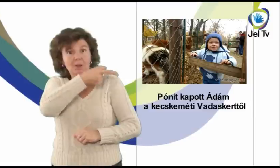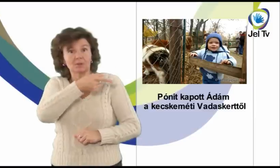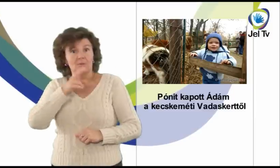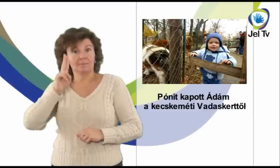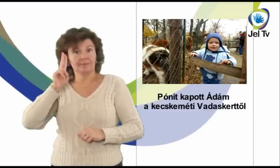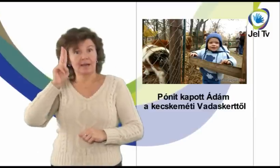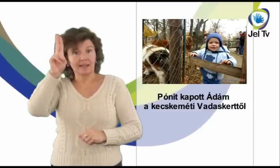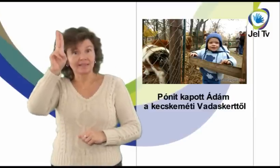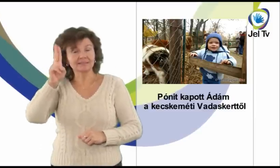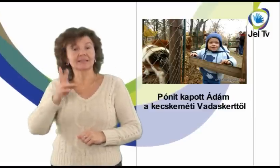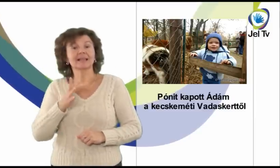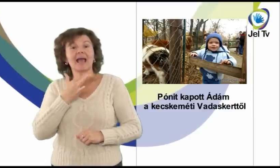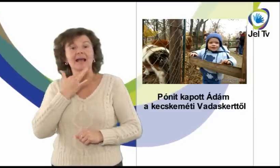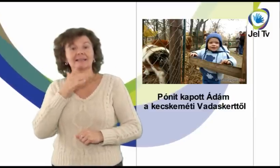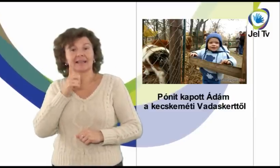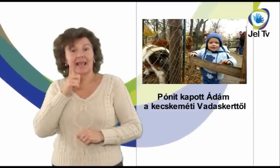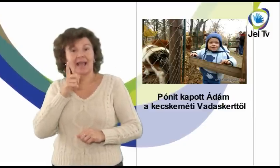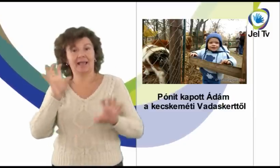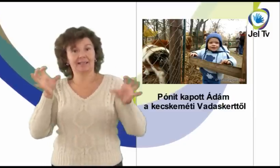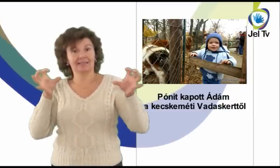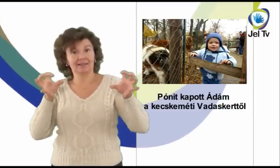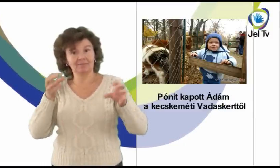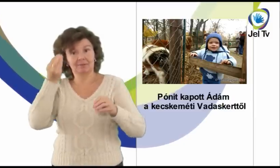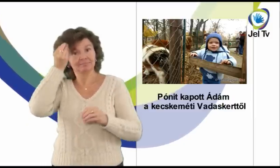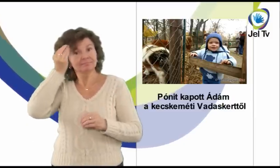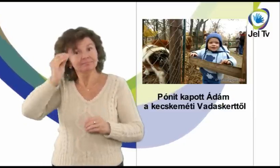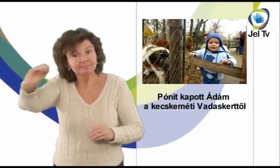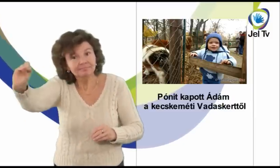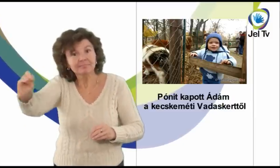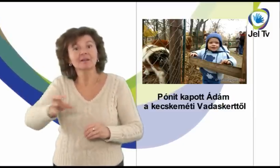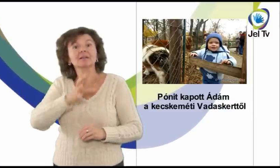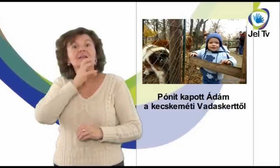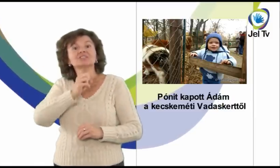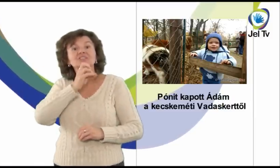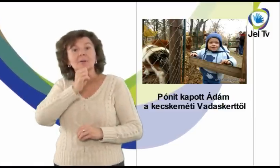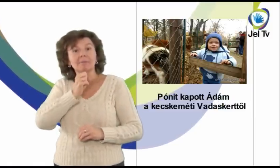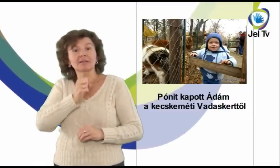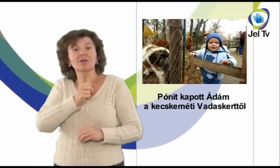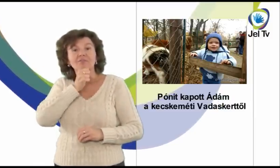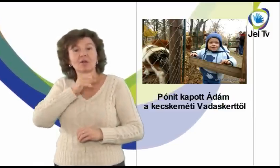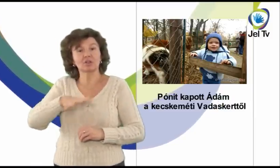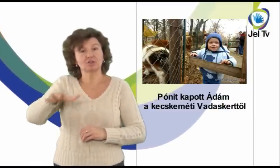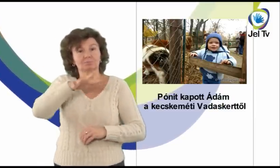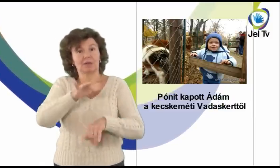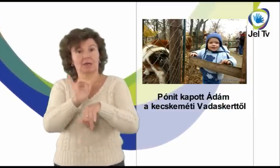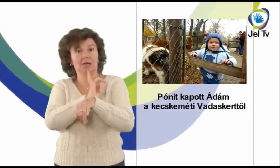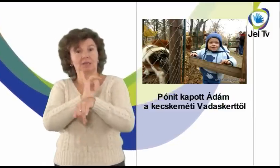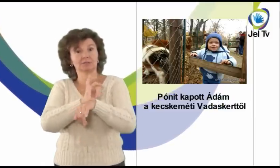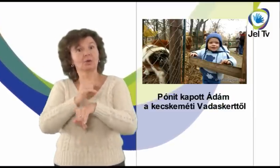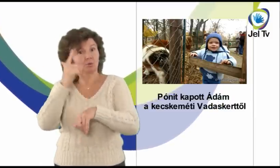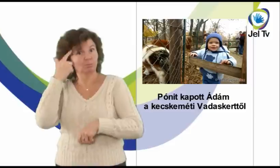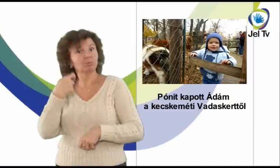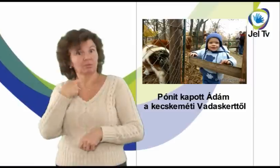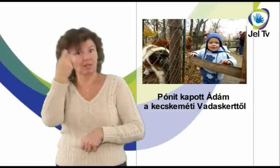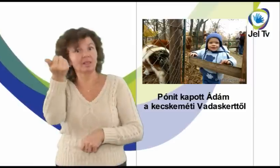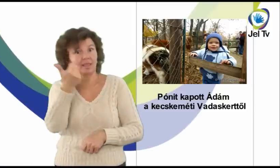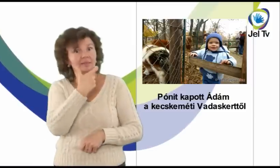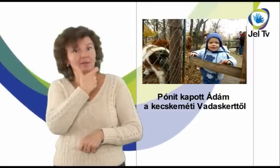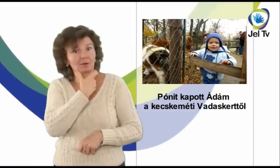Szombaton jelentkezett náluk az RTL Klub televízió, aki által értesültek, hogy a kecskeméti vadaspark igazgatója tudna adni nekik egy lovat.